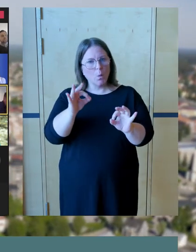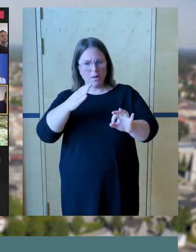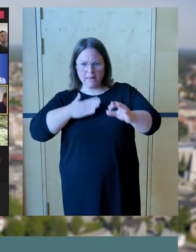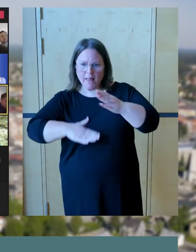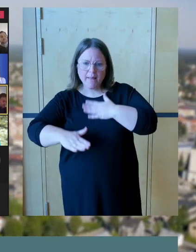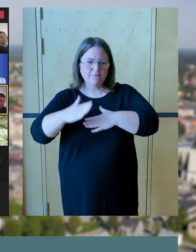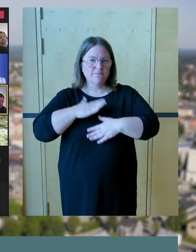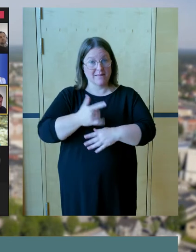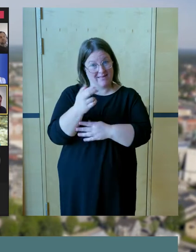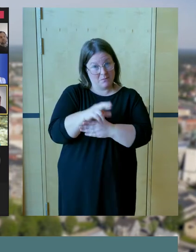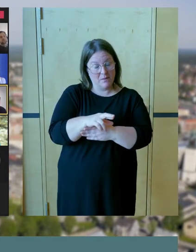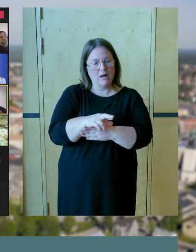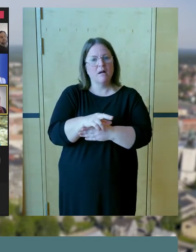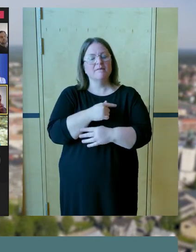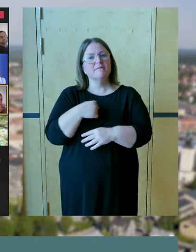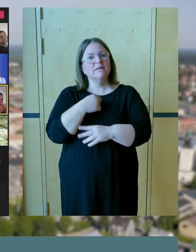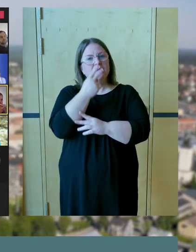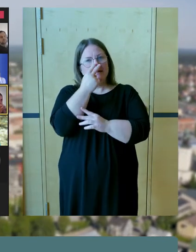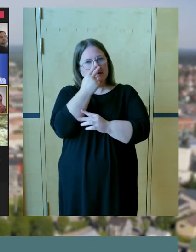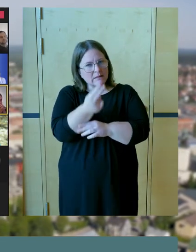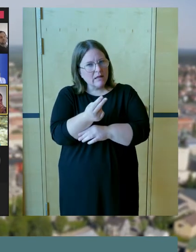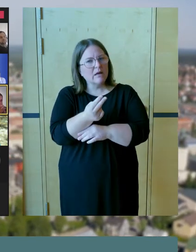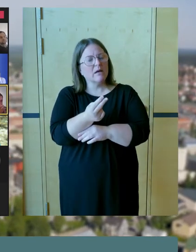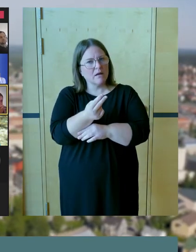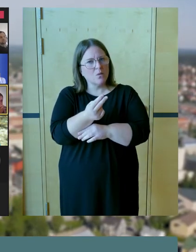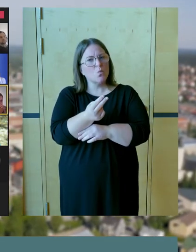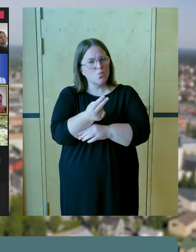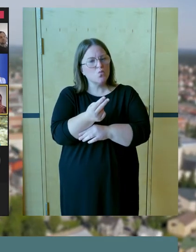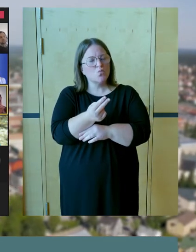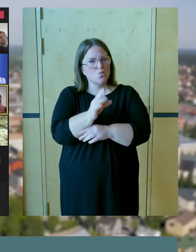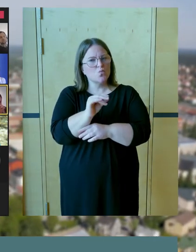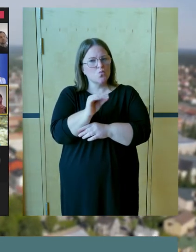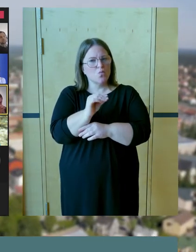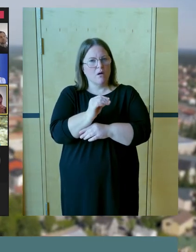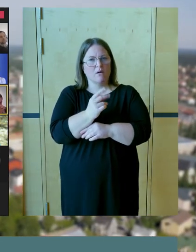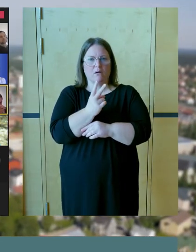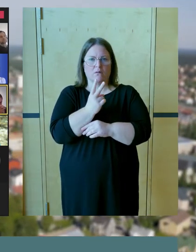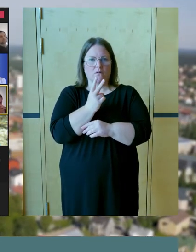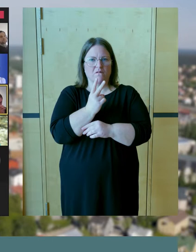Ser nu att det kan vara 2 Min boende med 60 platser och så där